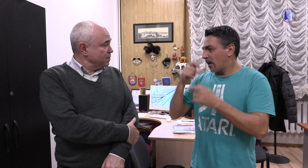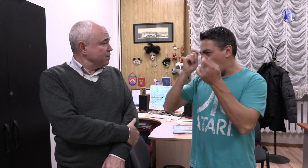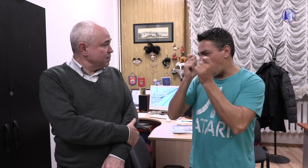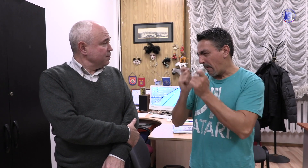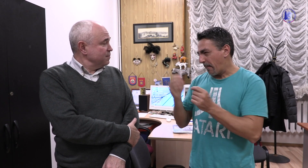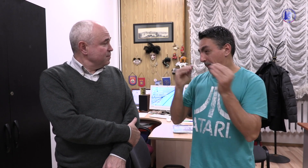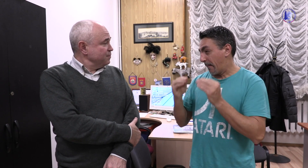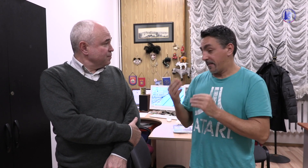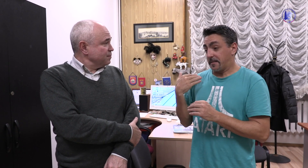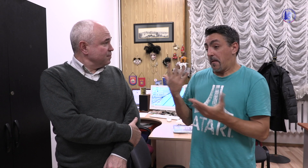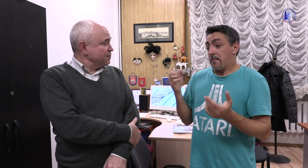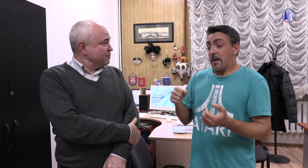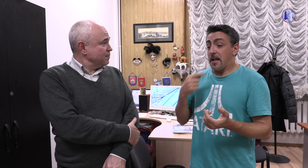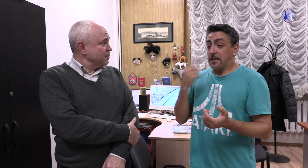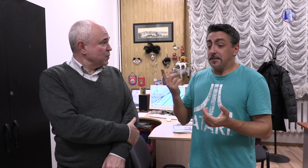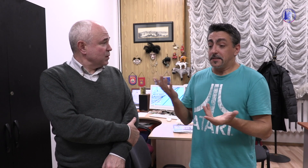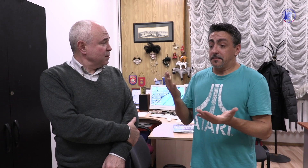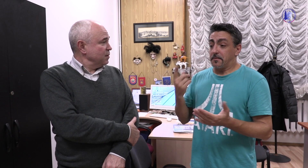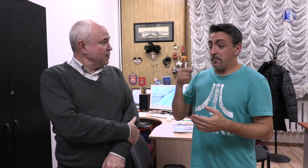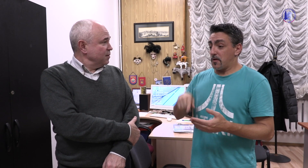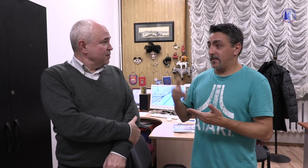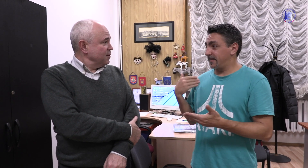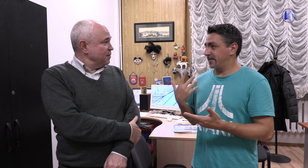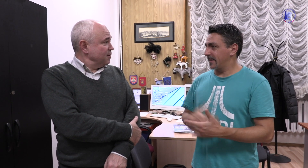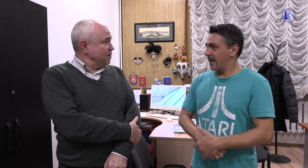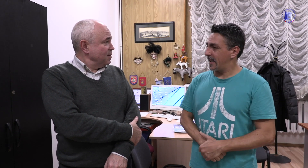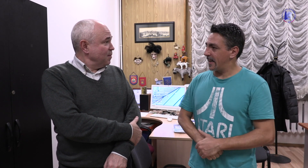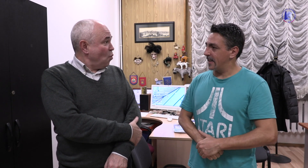Всё теперь новое, я существенно переделал спектакль. Это было месяц назад.